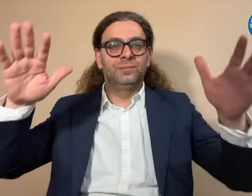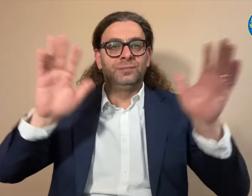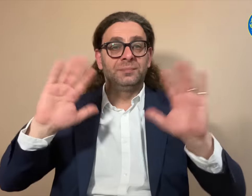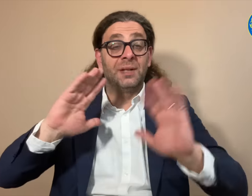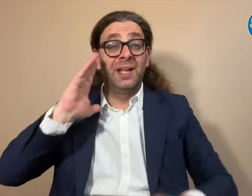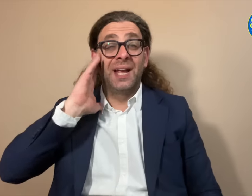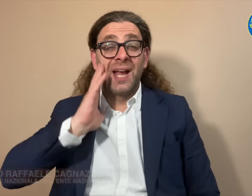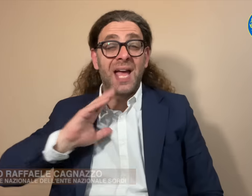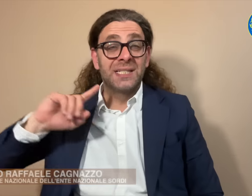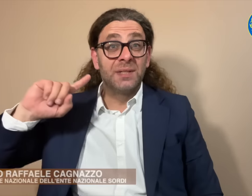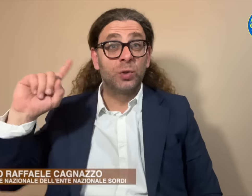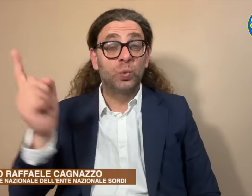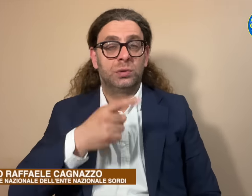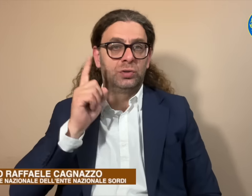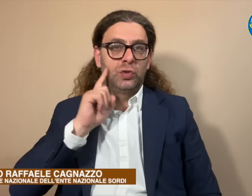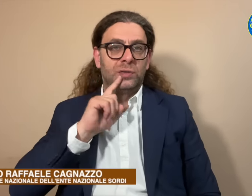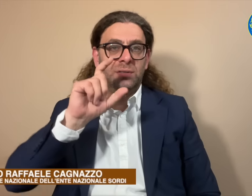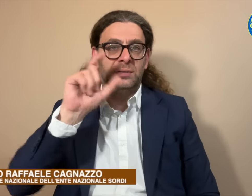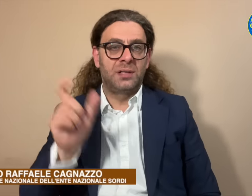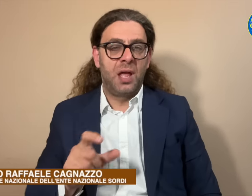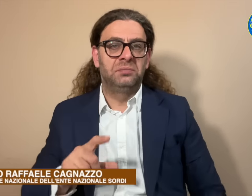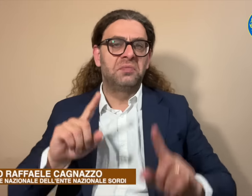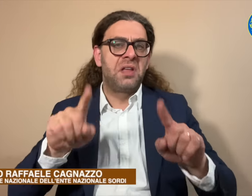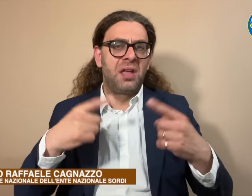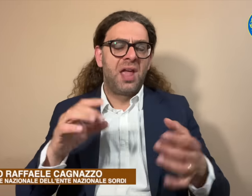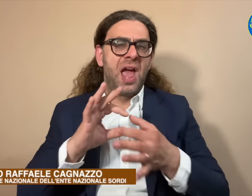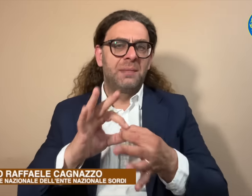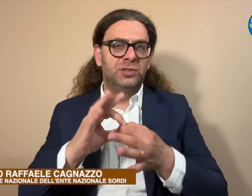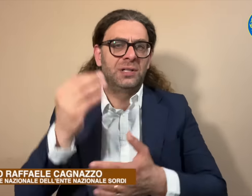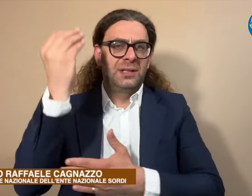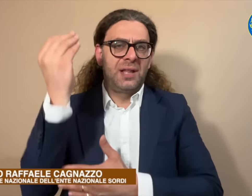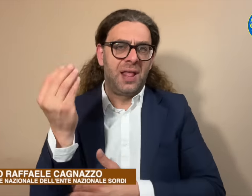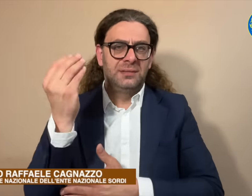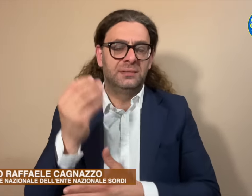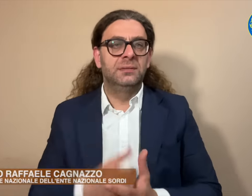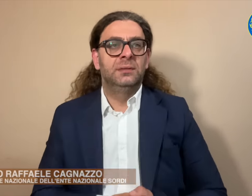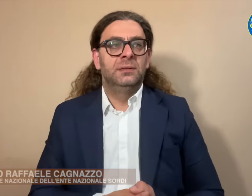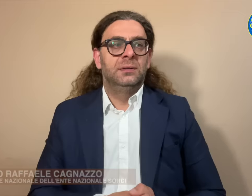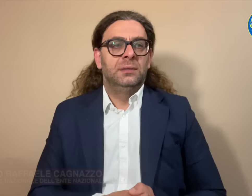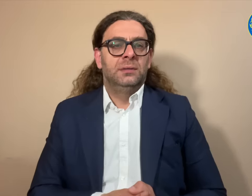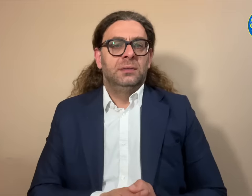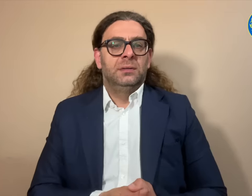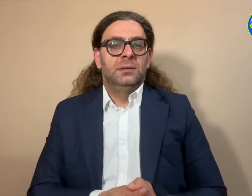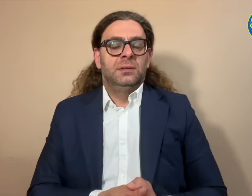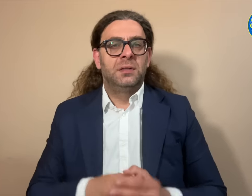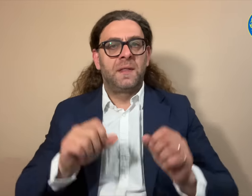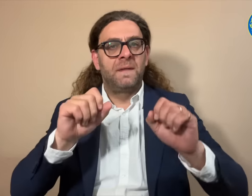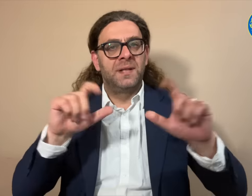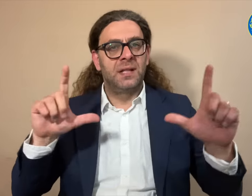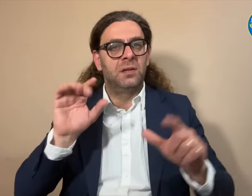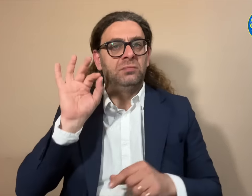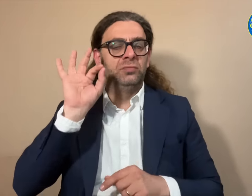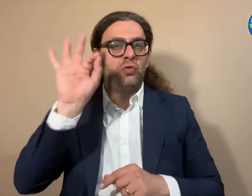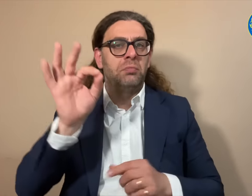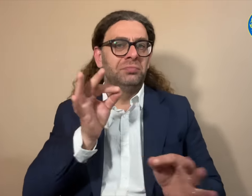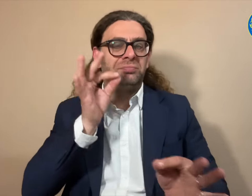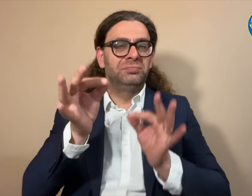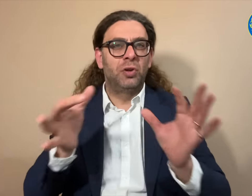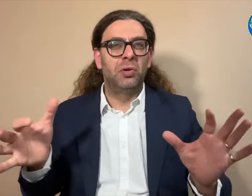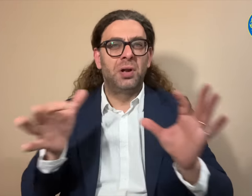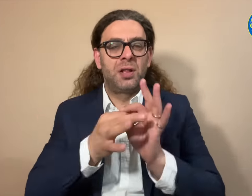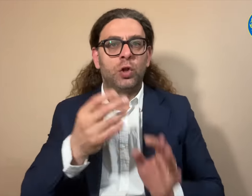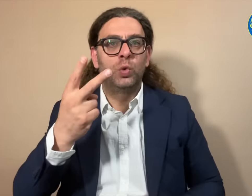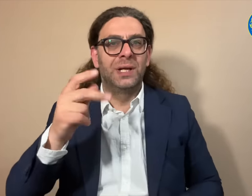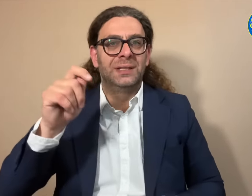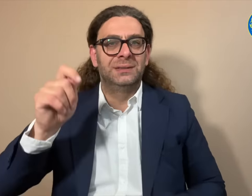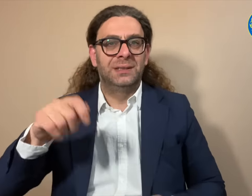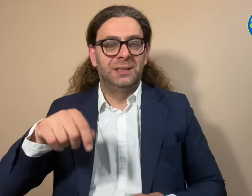Un saluto a tutti i cari Sordi italiani e agli amici dell’ENS. Questo video ha l'obiettivo di fornire spiegazioni riguardo a due sentenze di cui